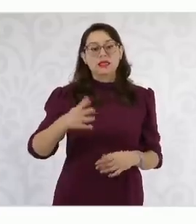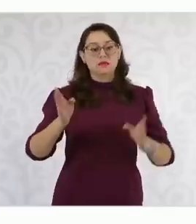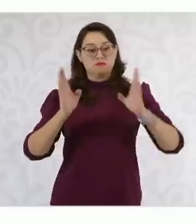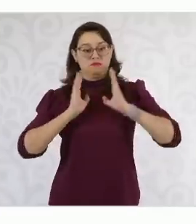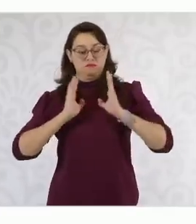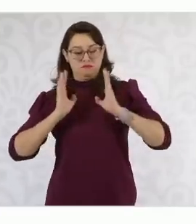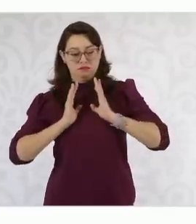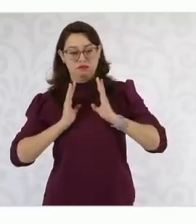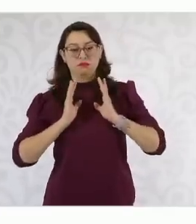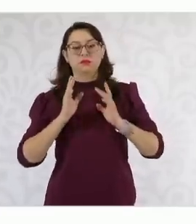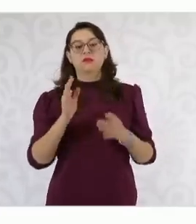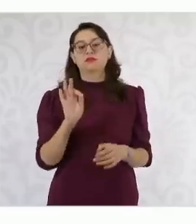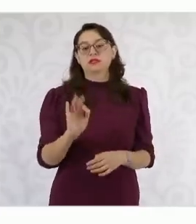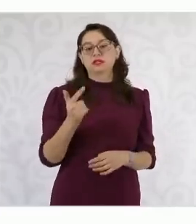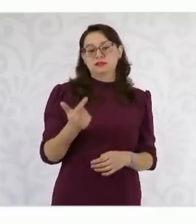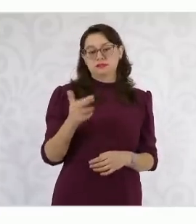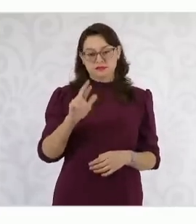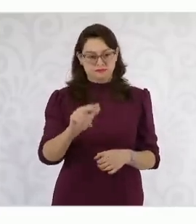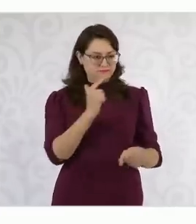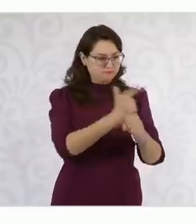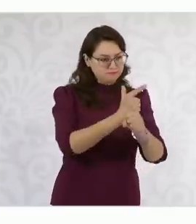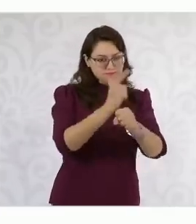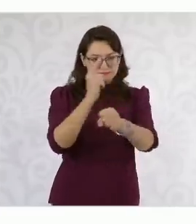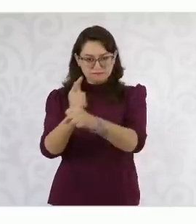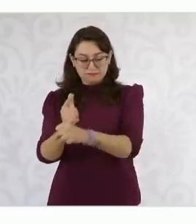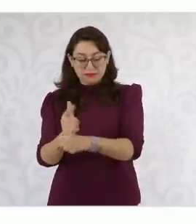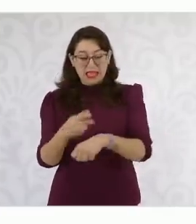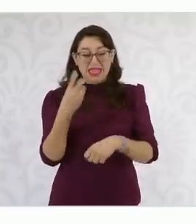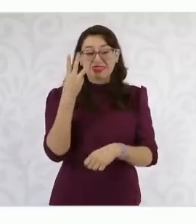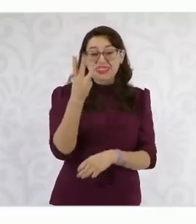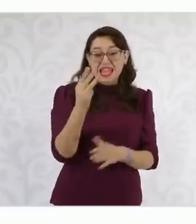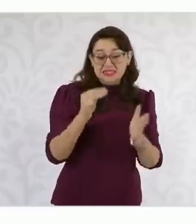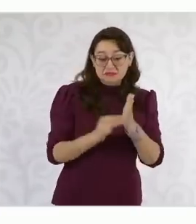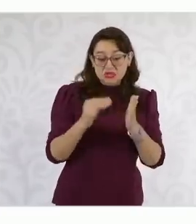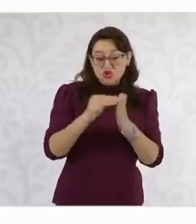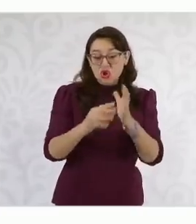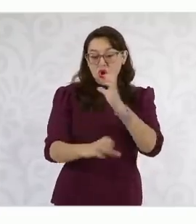catearon dos inmuebles donde aseguraron 3 millones de artículos de contrabando con un valor estimado